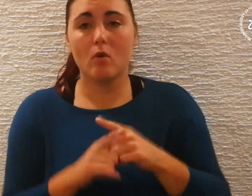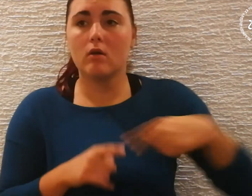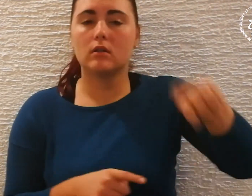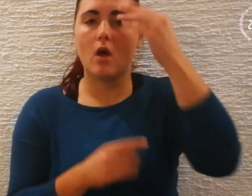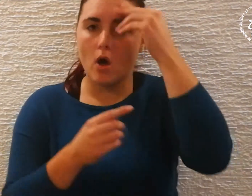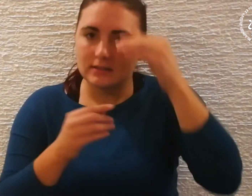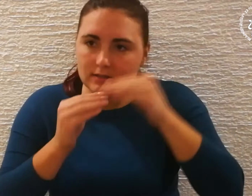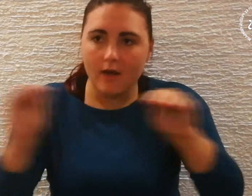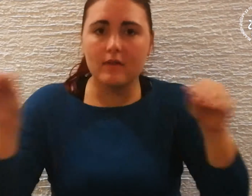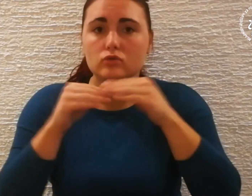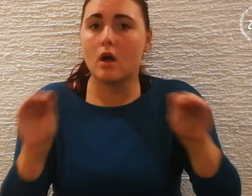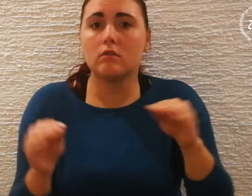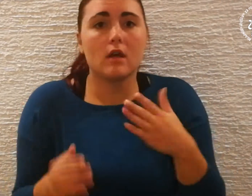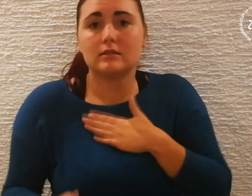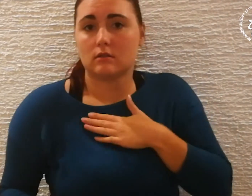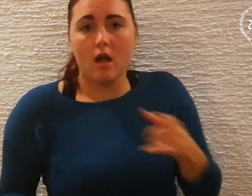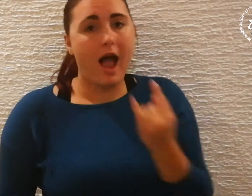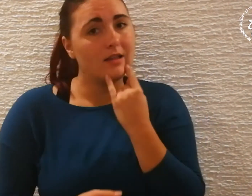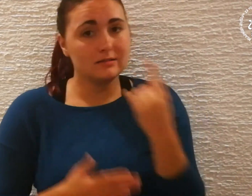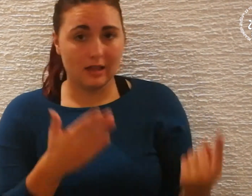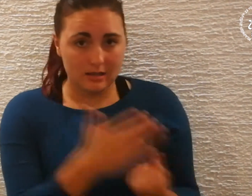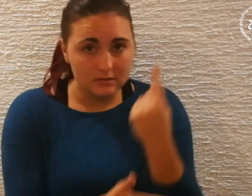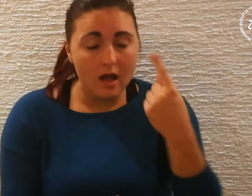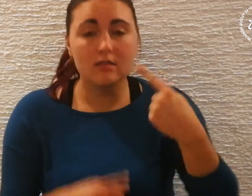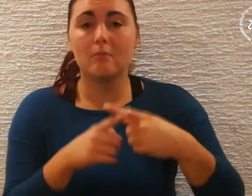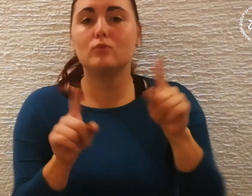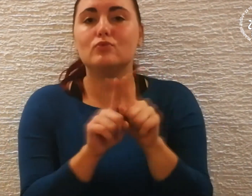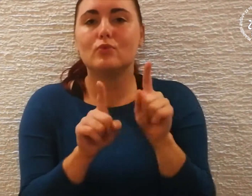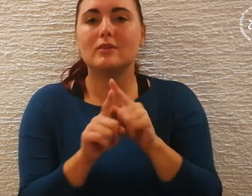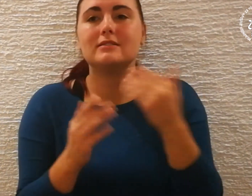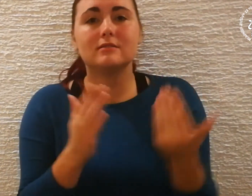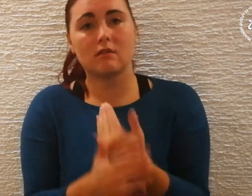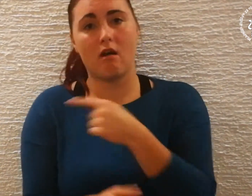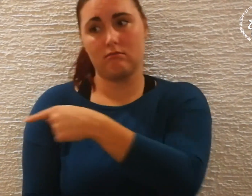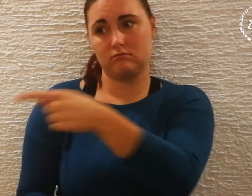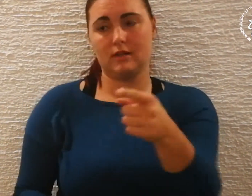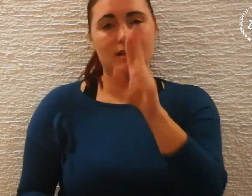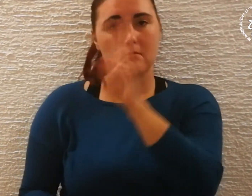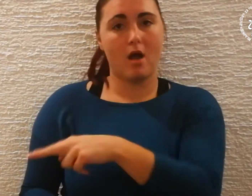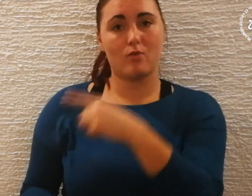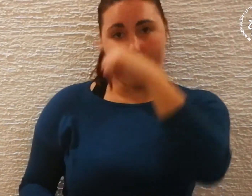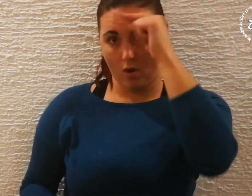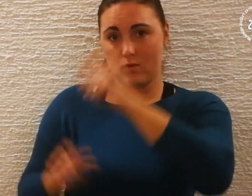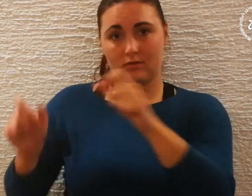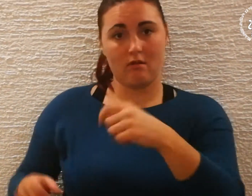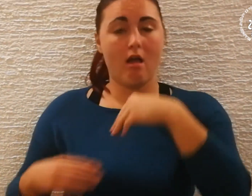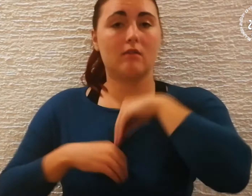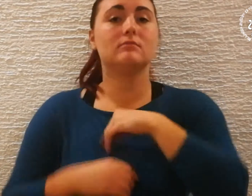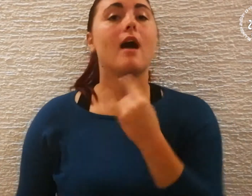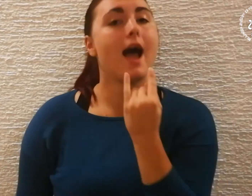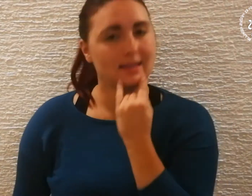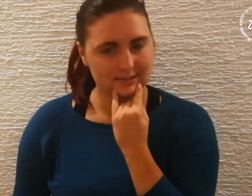Ozaveščamo, zakaj AIDS nastane, in da obstajajo ljudje, ki imajo AIDS.